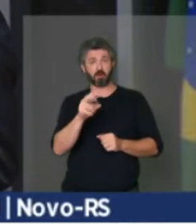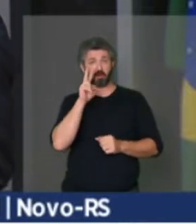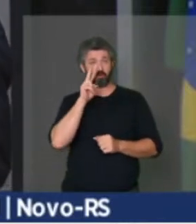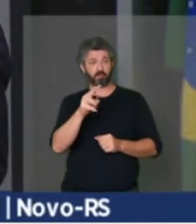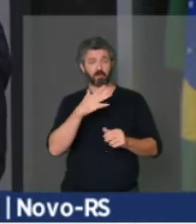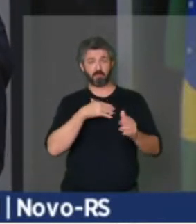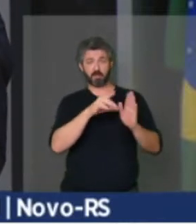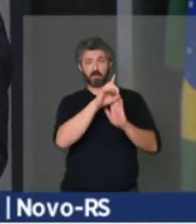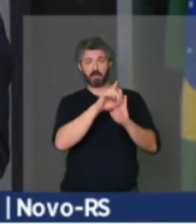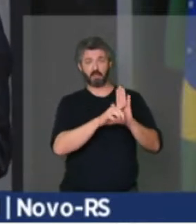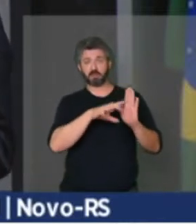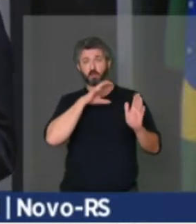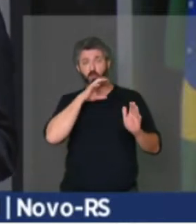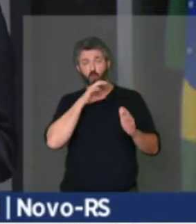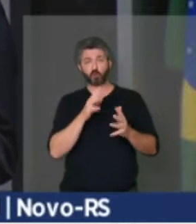PAULO GUEDES ASSIM COMO OUTROS... DETENTORES DE